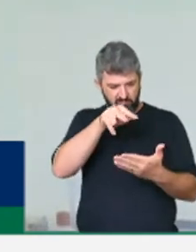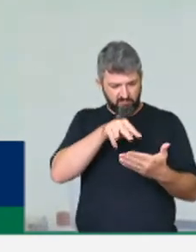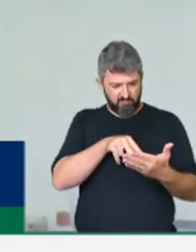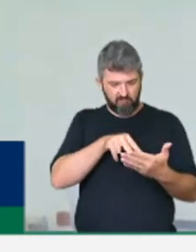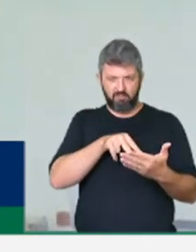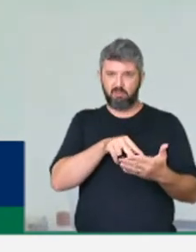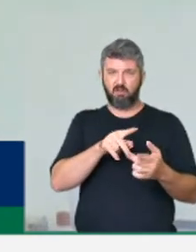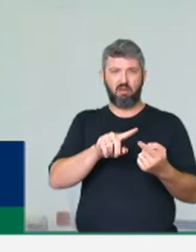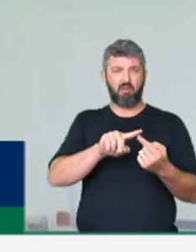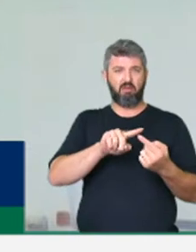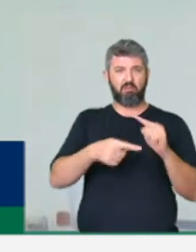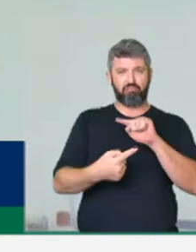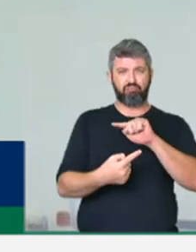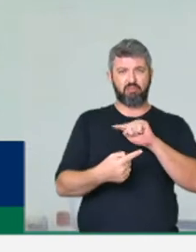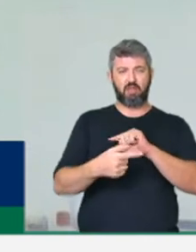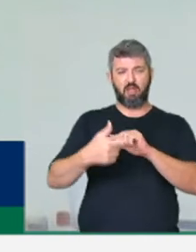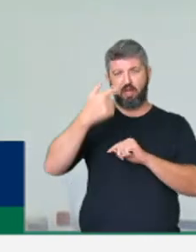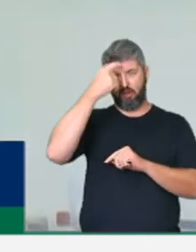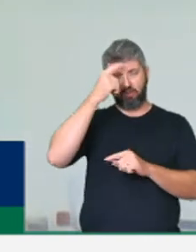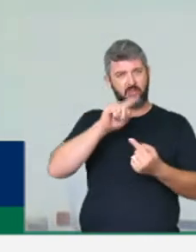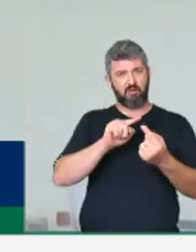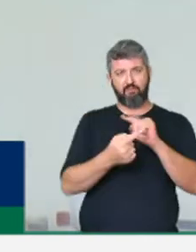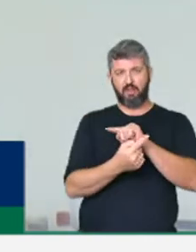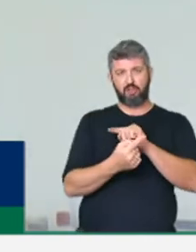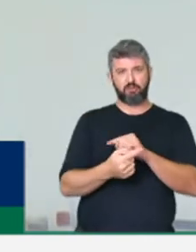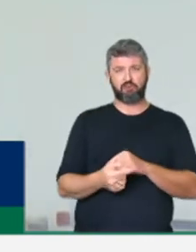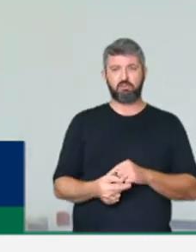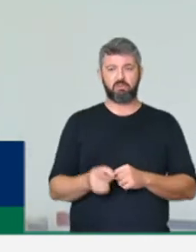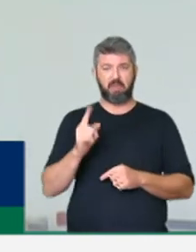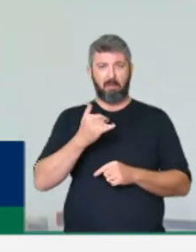INVERTEU. ENTÃO A QUESTÃO... É QUE ESTÁ FAZENDO A QUESTÃO DO EMPRESÁRIO VAI DEVOLVER QUE... TERIA QUE